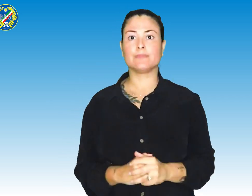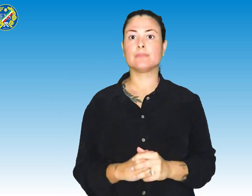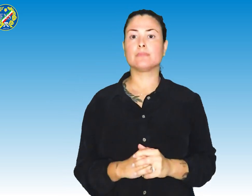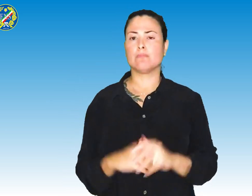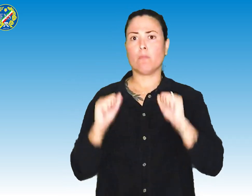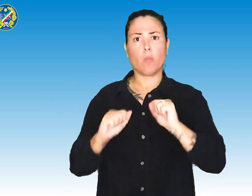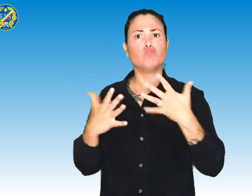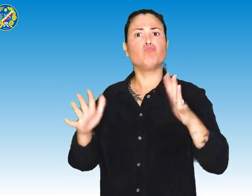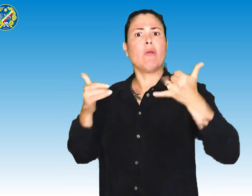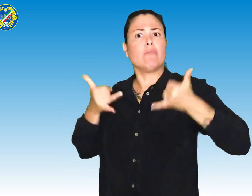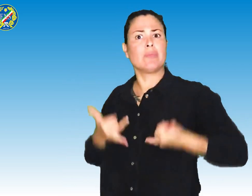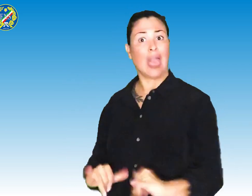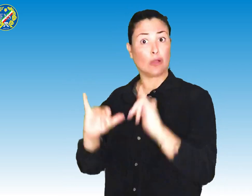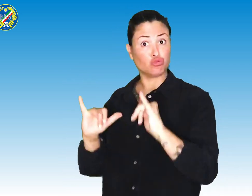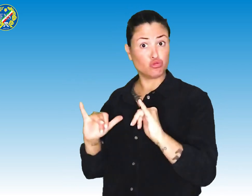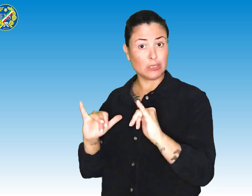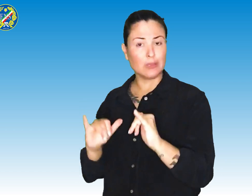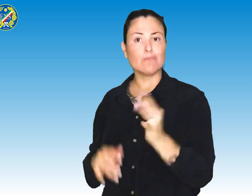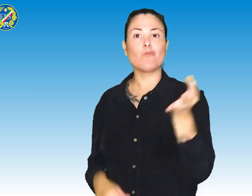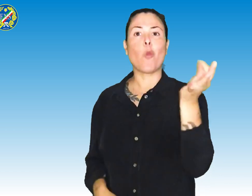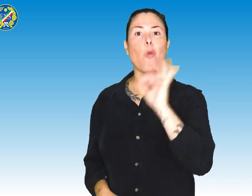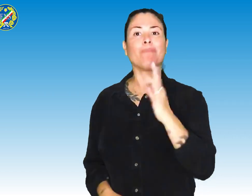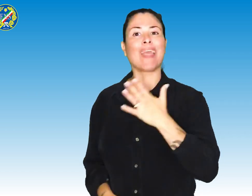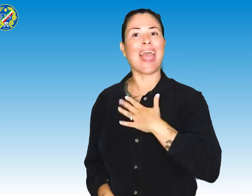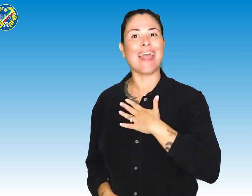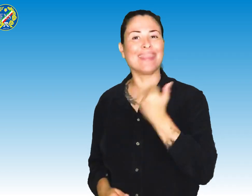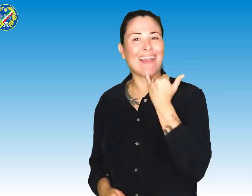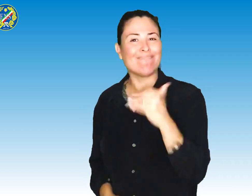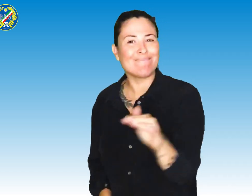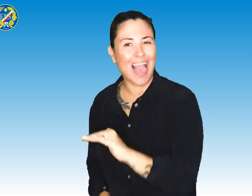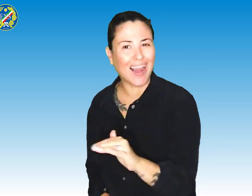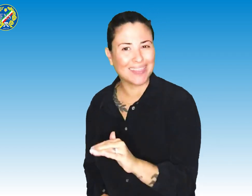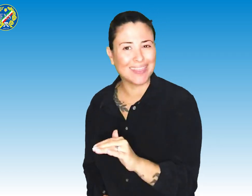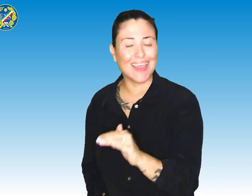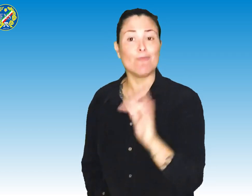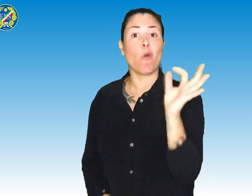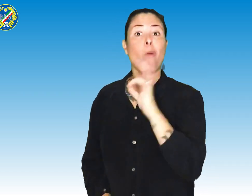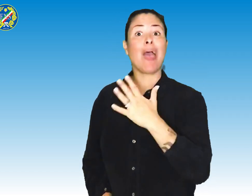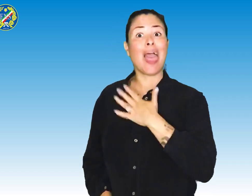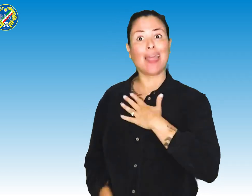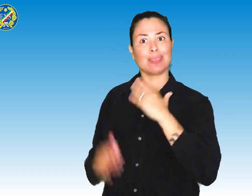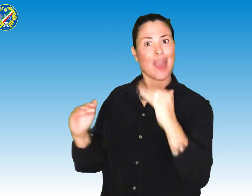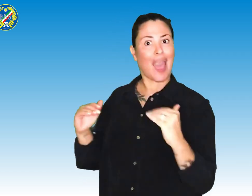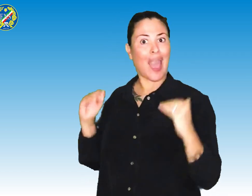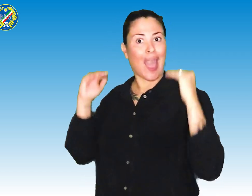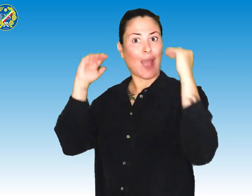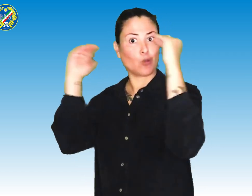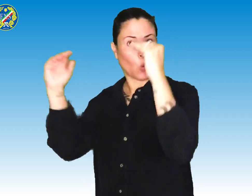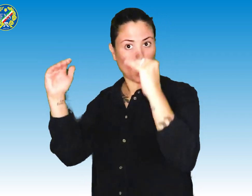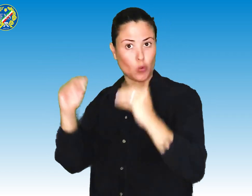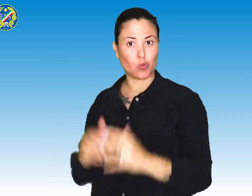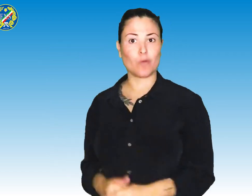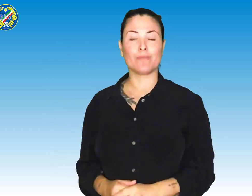Possono manifestarsi alla nascita, in età infantile oppure in età adulta.